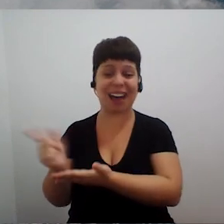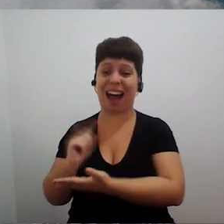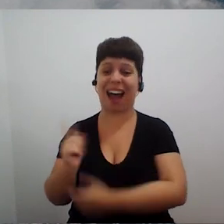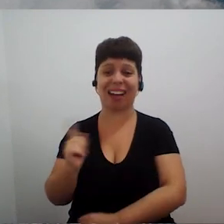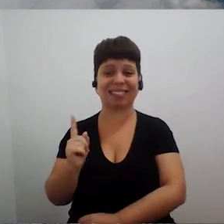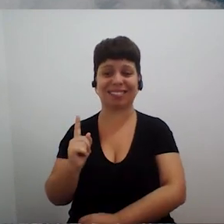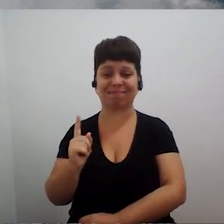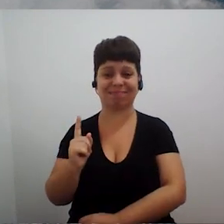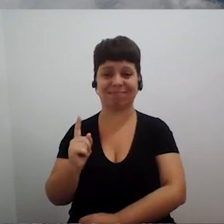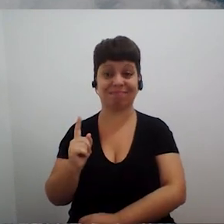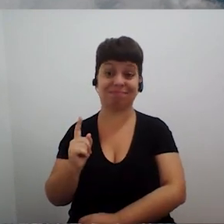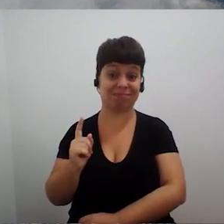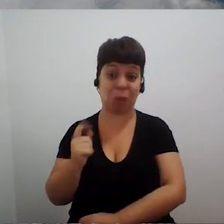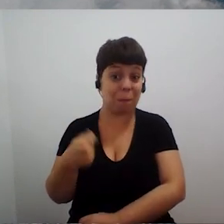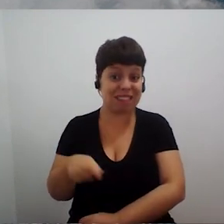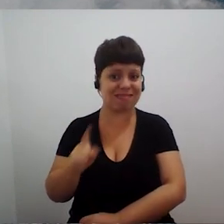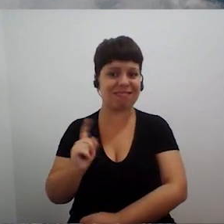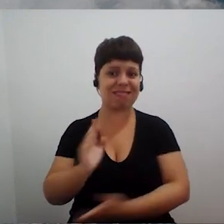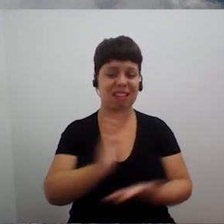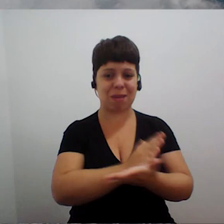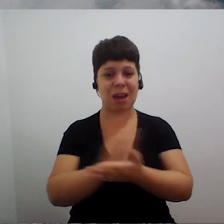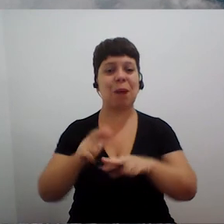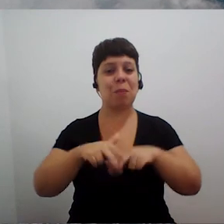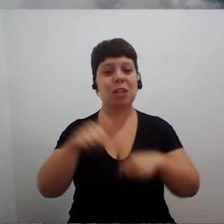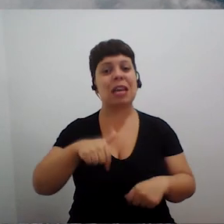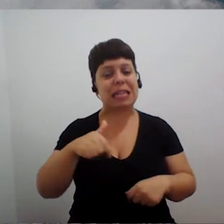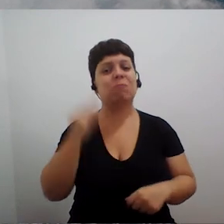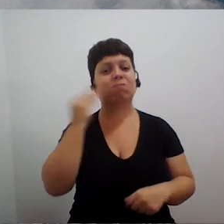essas esses elementos não estão necessariamente separados e é por isso que a gente está fazendo